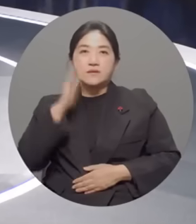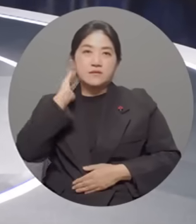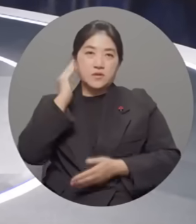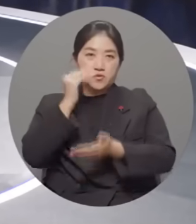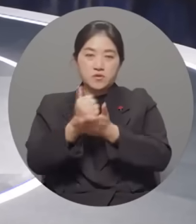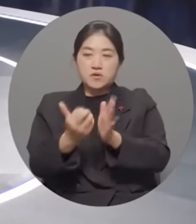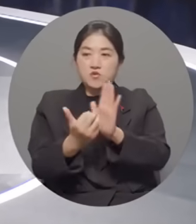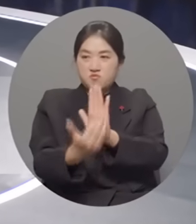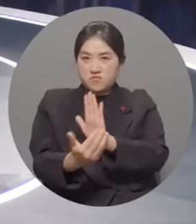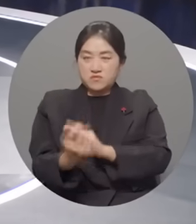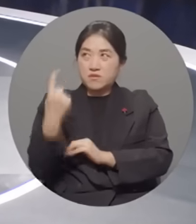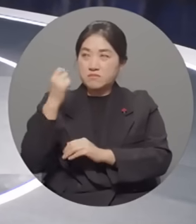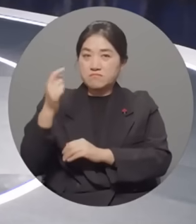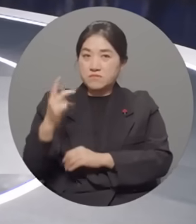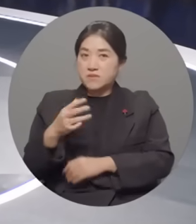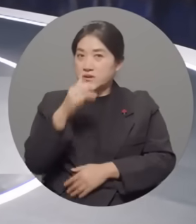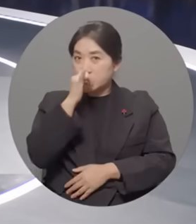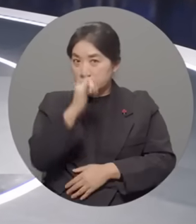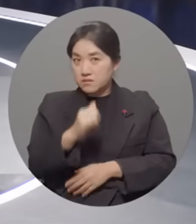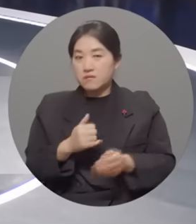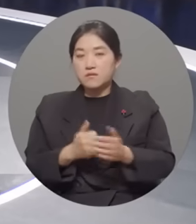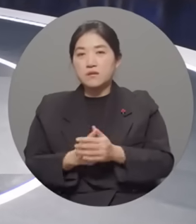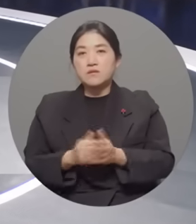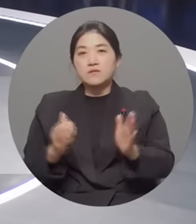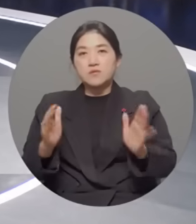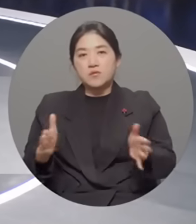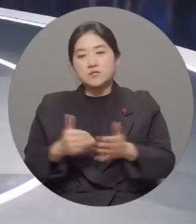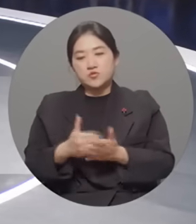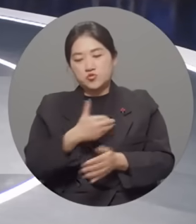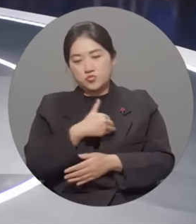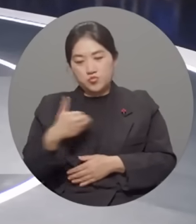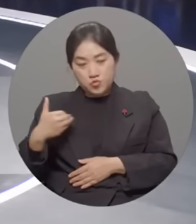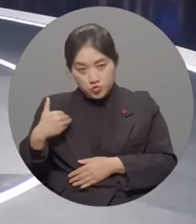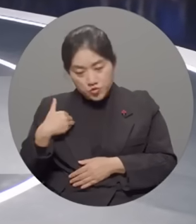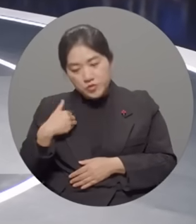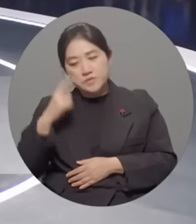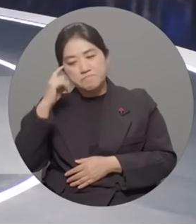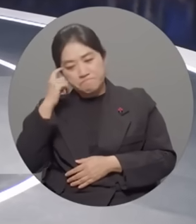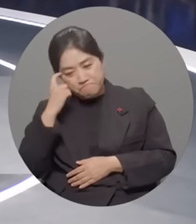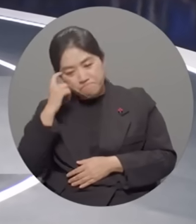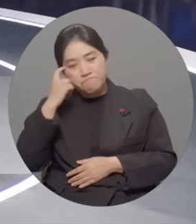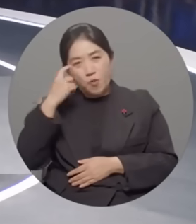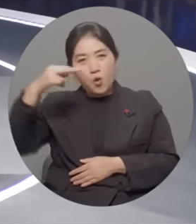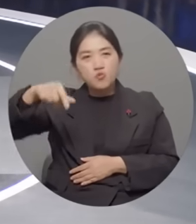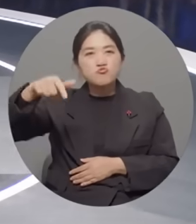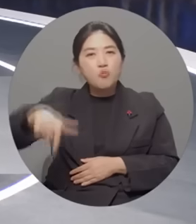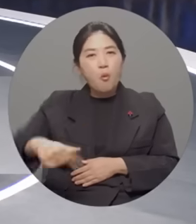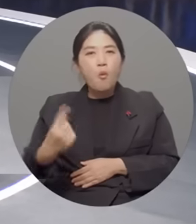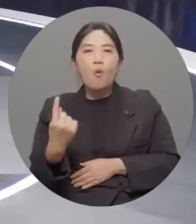김 기자, 대통령의 거부권 행사 전에도 몇 차례 있었는데 그동안에는 충분히 숙고를